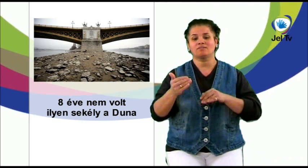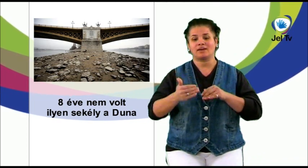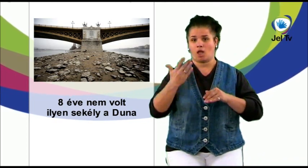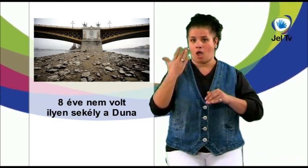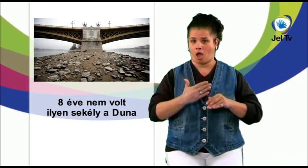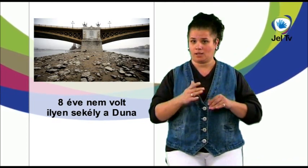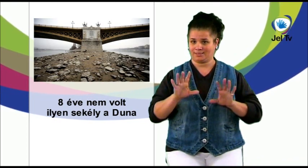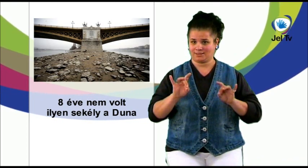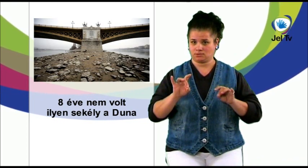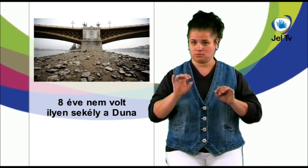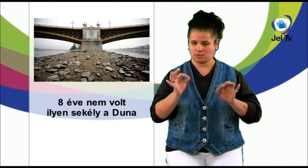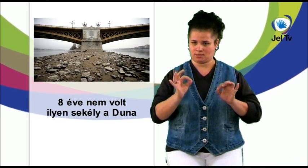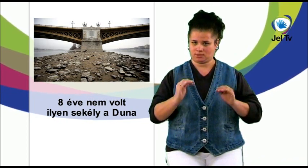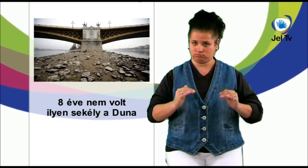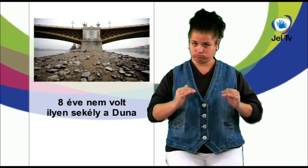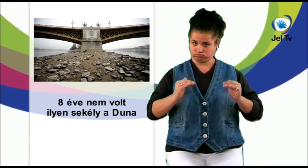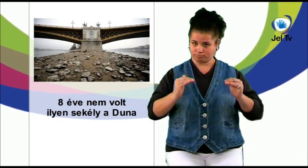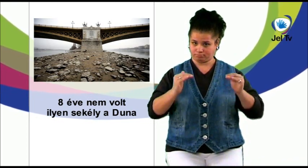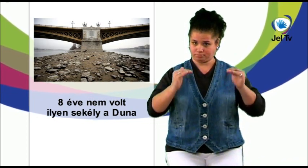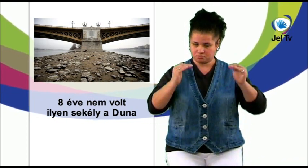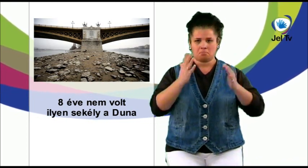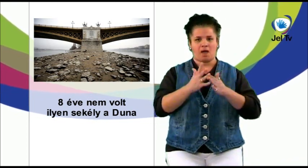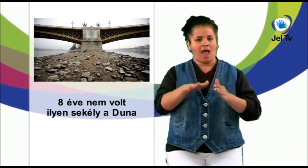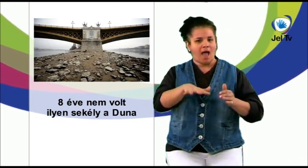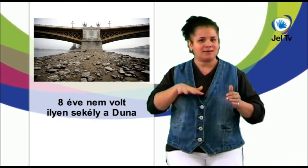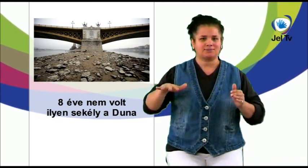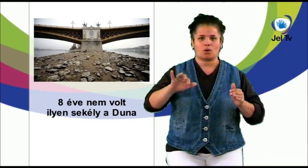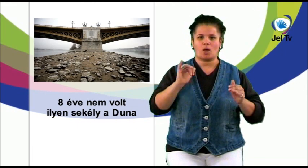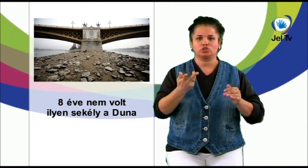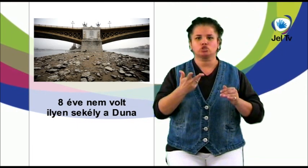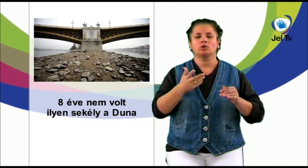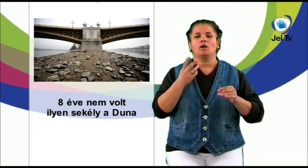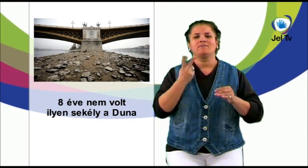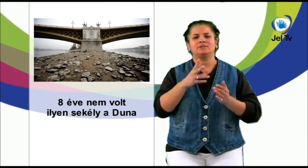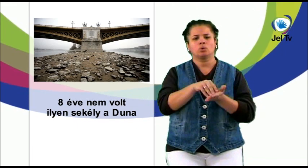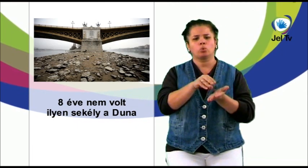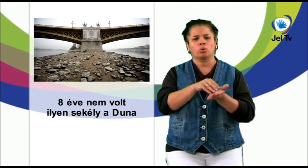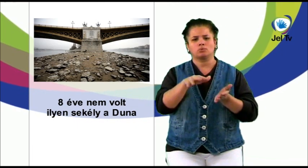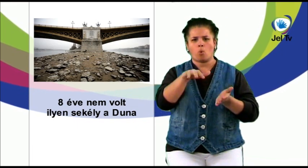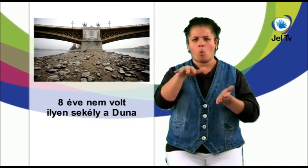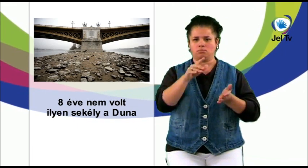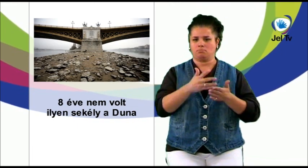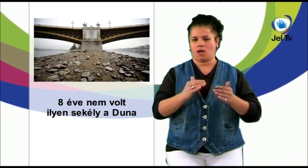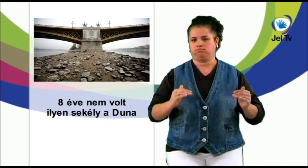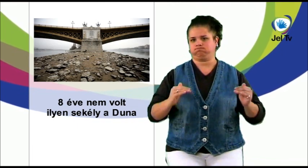Hétvégén, ha 10 centimétert nő, akkor a vízgyűjtő területen is emelkedik a vízállás.